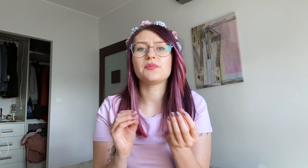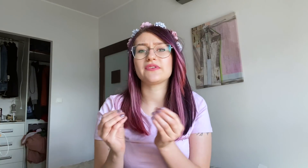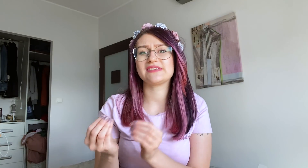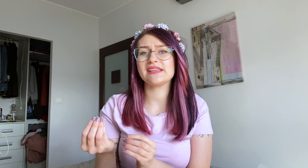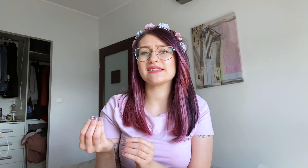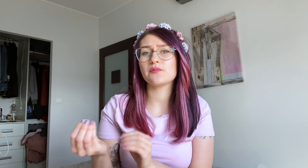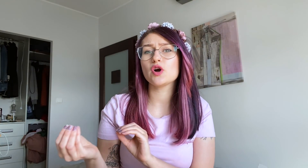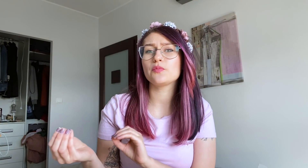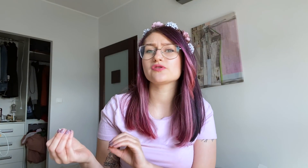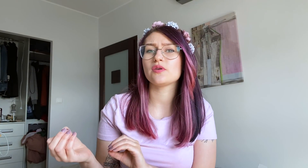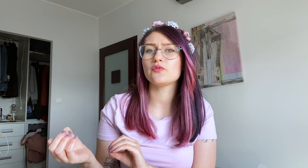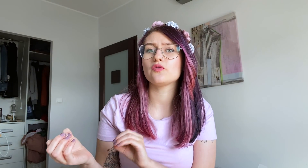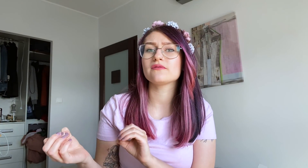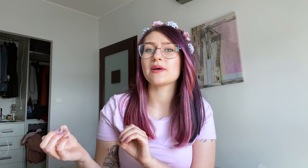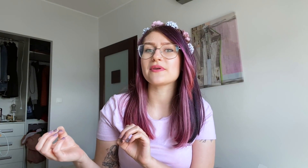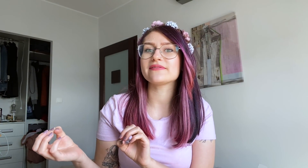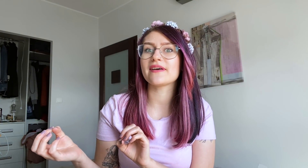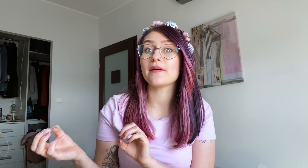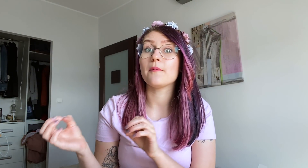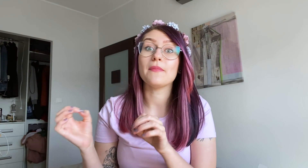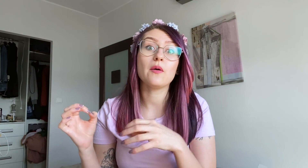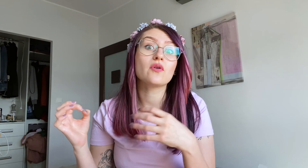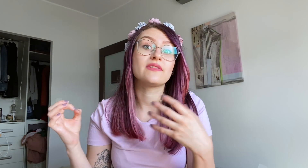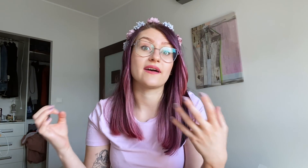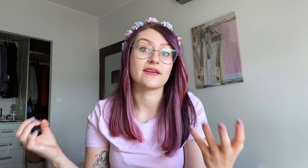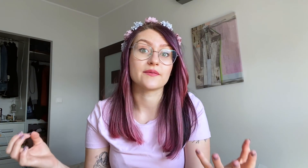I powiedzenie samego poziomu naprawdę mało daje.